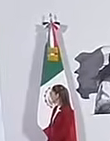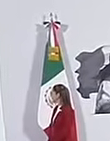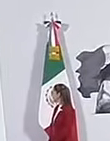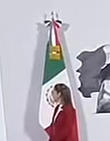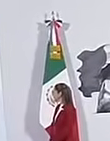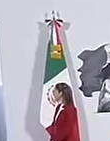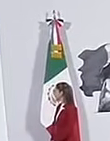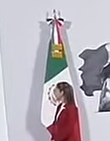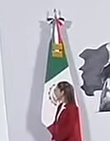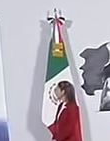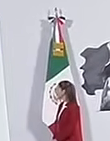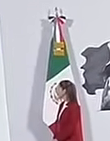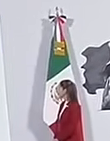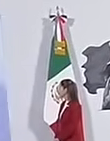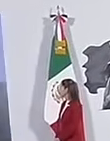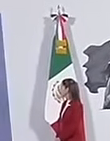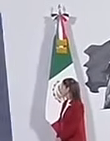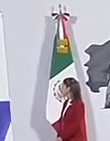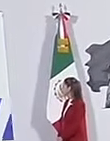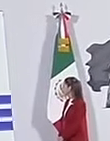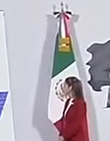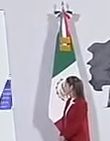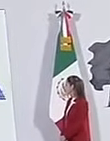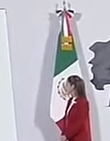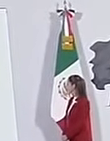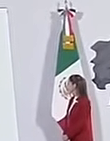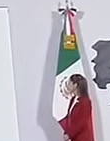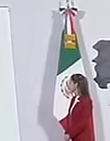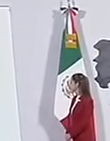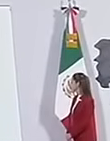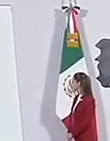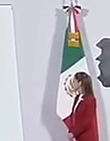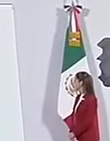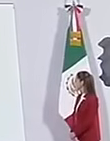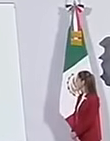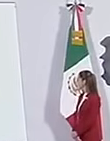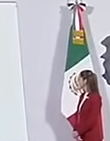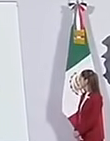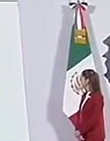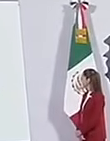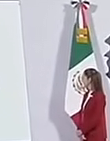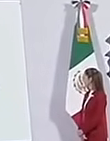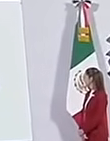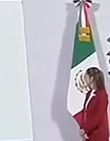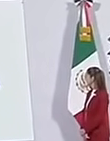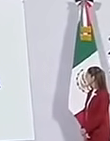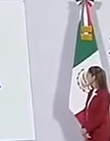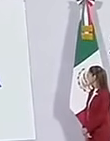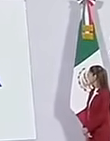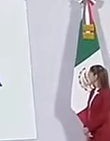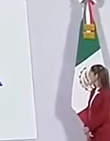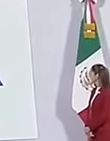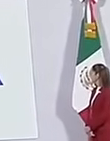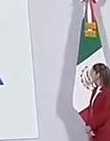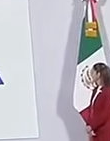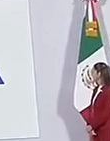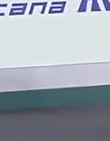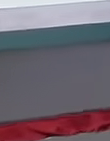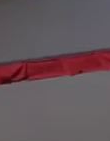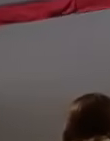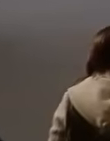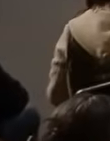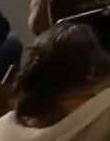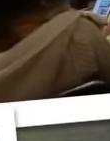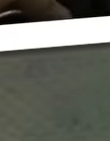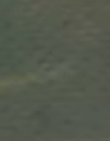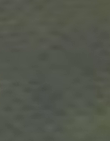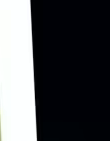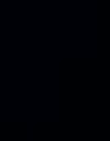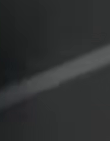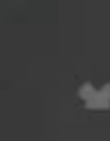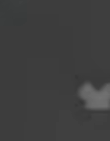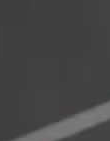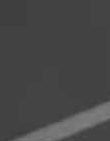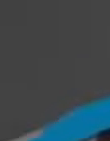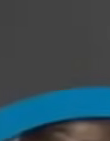primera vez como siempre mexicana La primera Siempre será la primera sea Vicente Fox fue